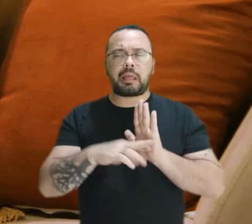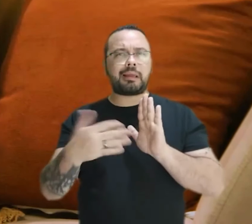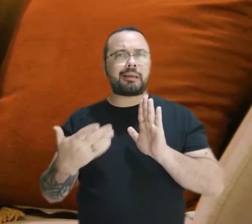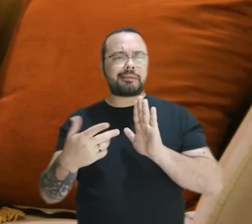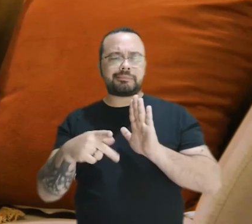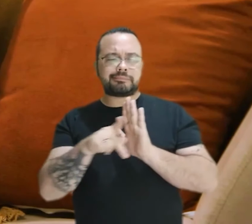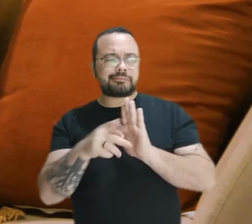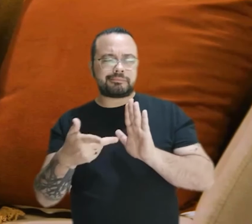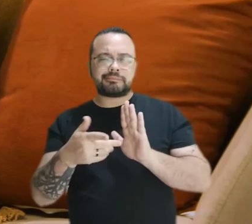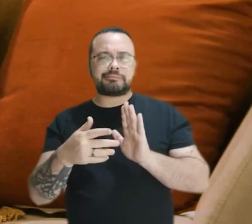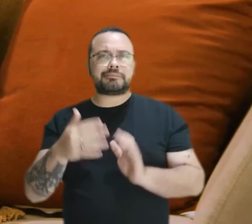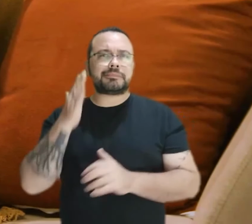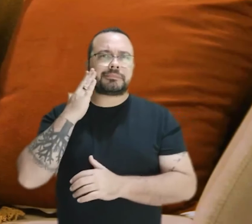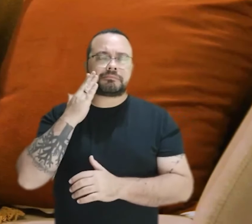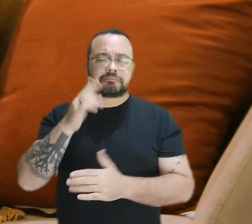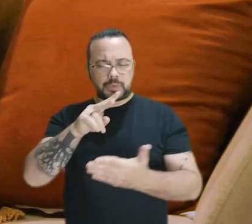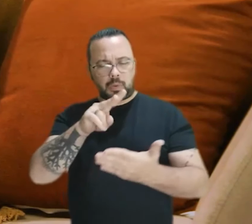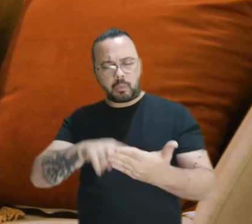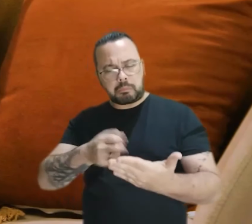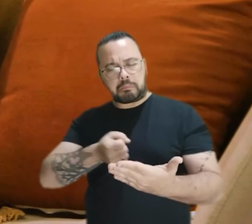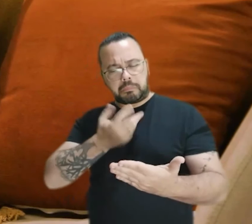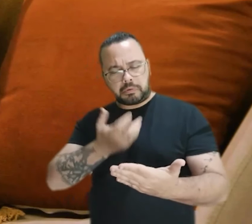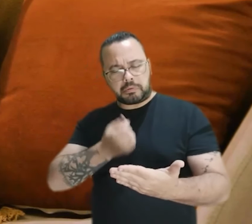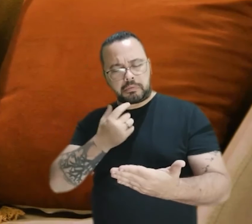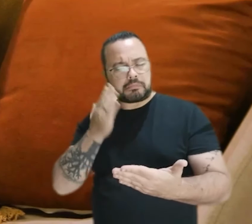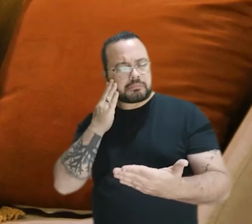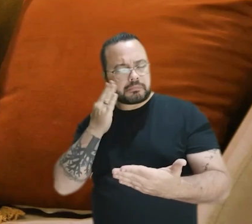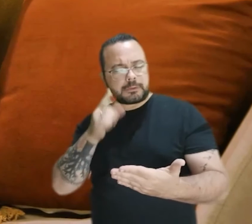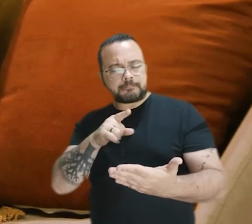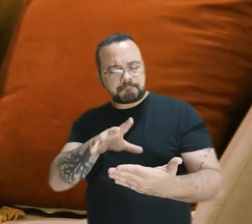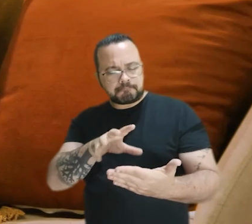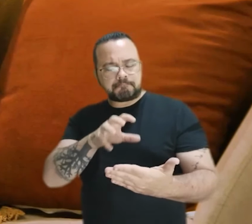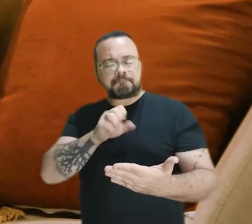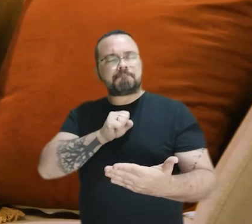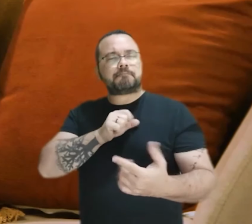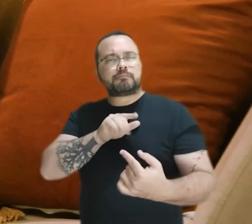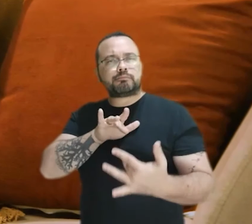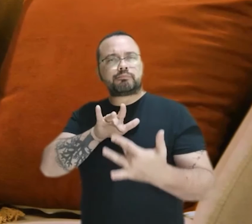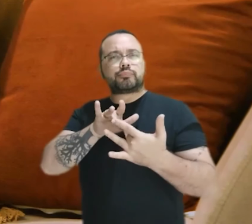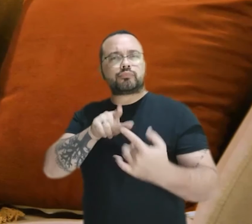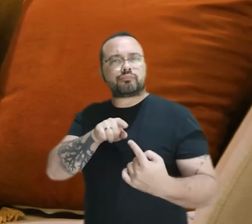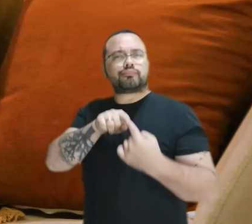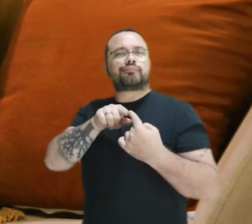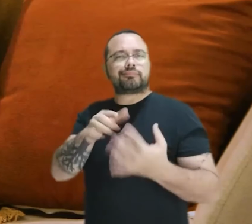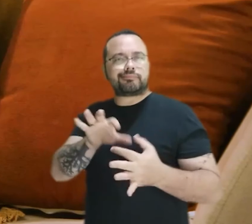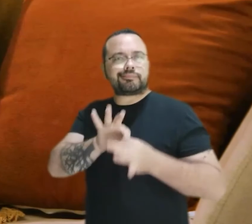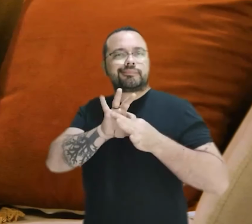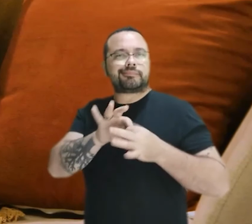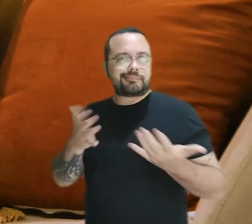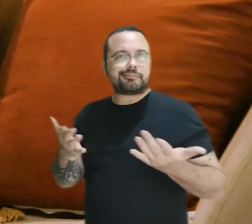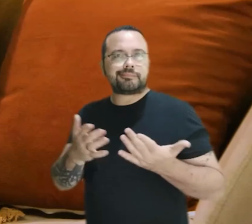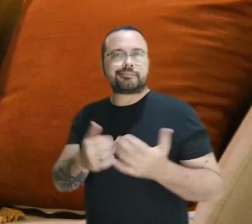do Shakespeare pra conseguir entrar em contato com algo novo, enfim, como um... um poema.